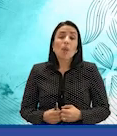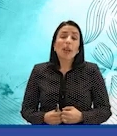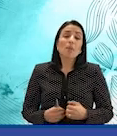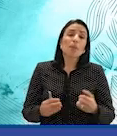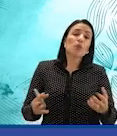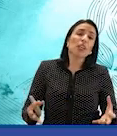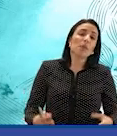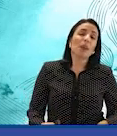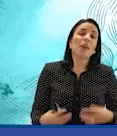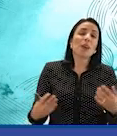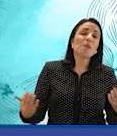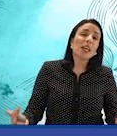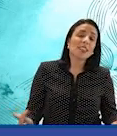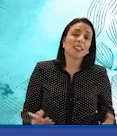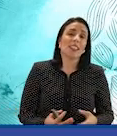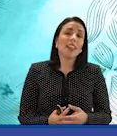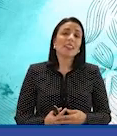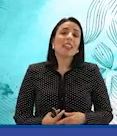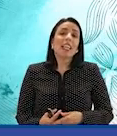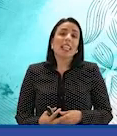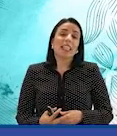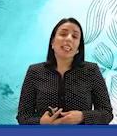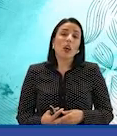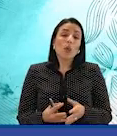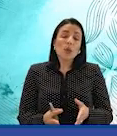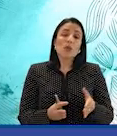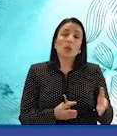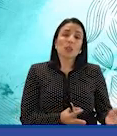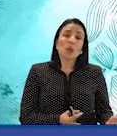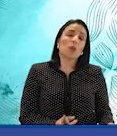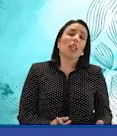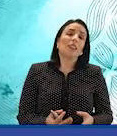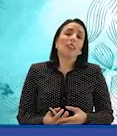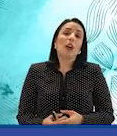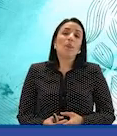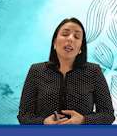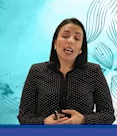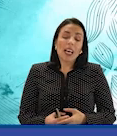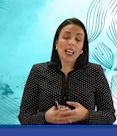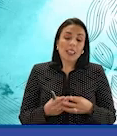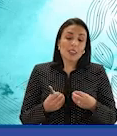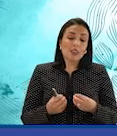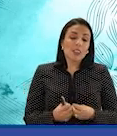para impulsar, para ver más allá de un presupuesto anual, para